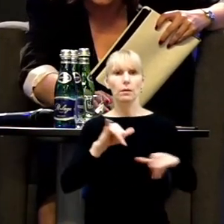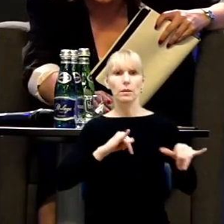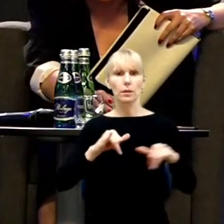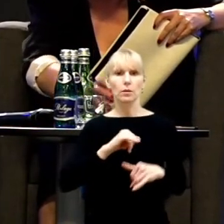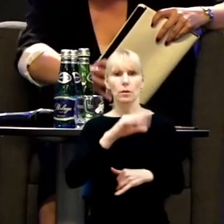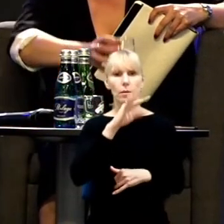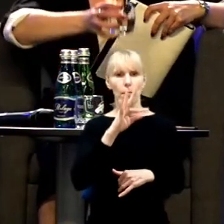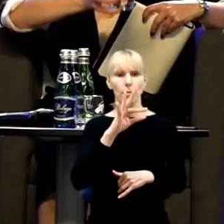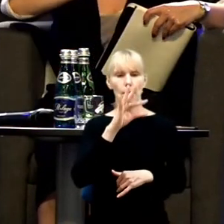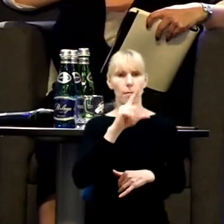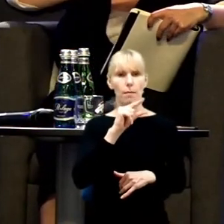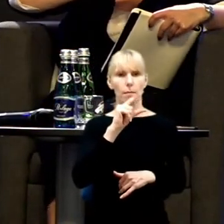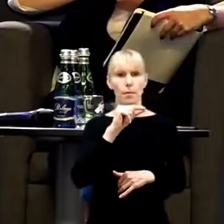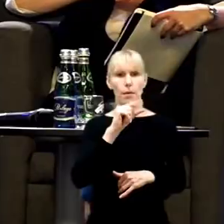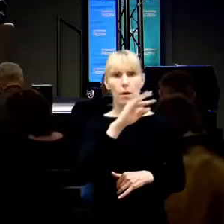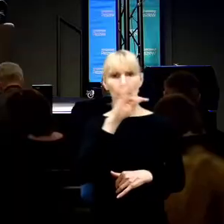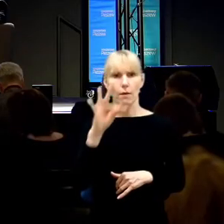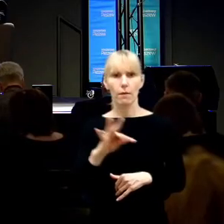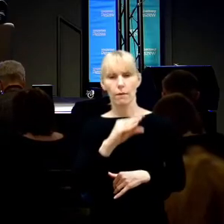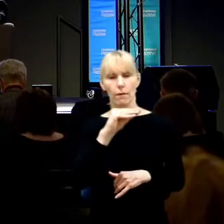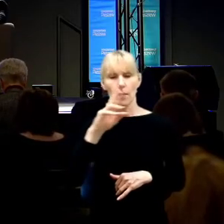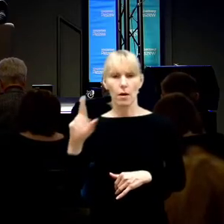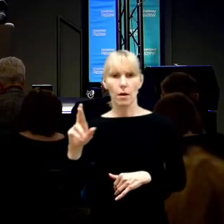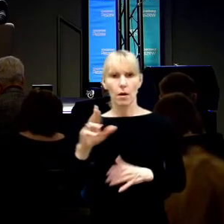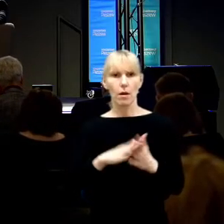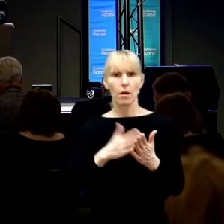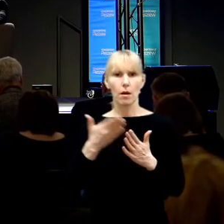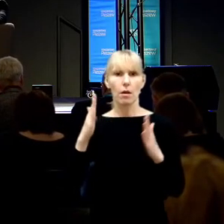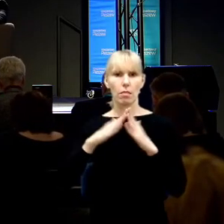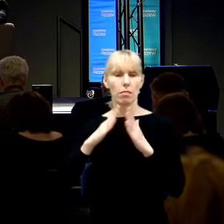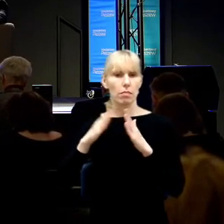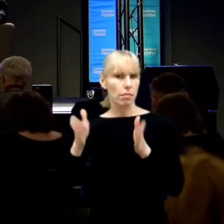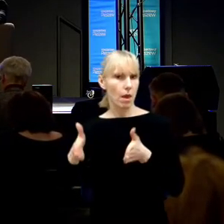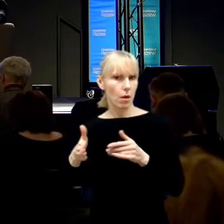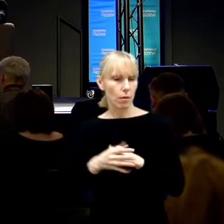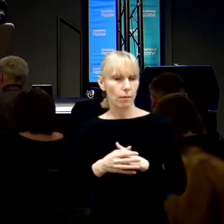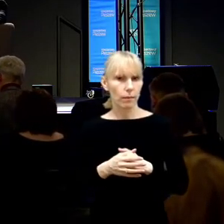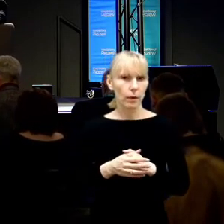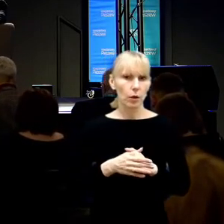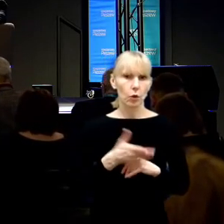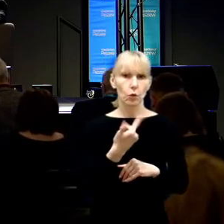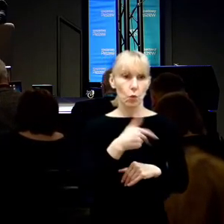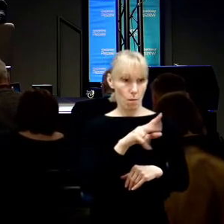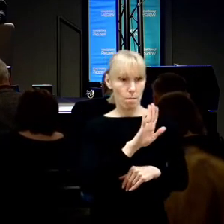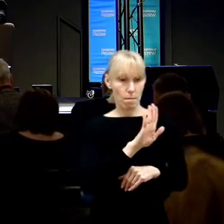PFR Nieruchomości dysponuje dwoma funduszami, to jest fundusz Mieszkań Dla Rozwoju,